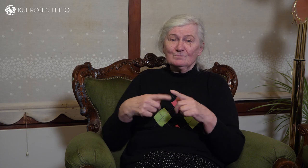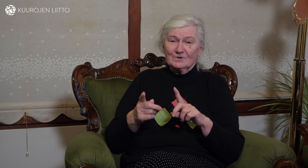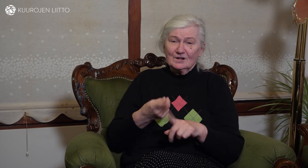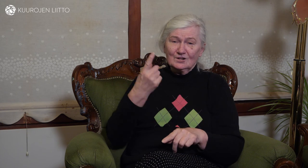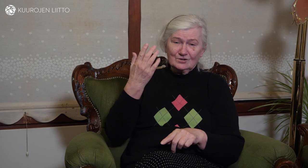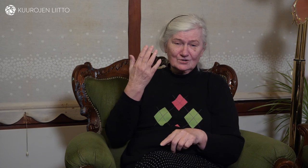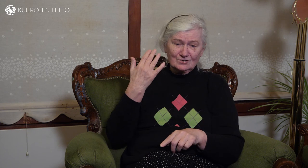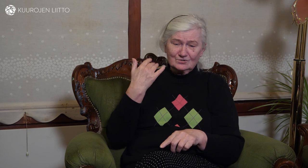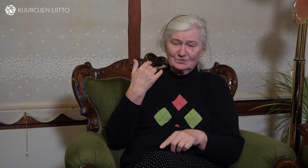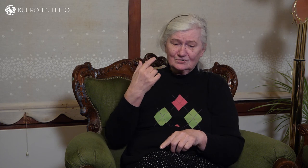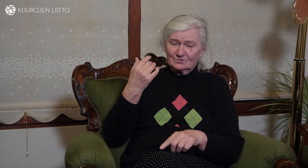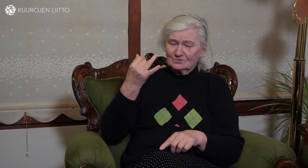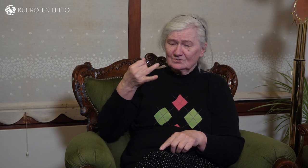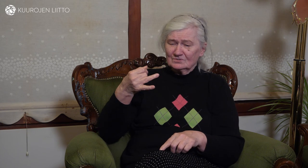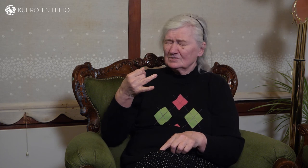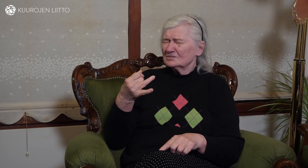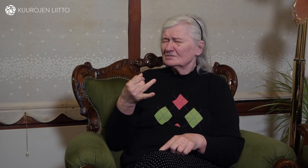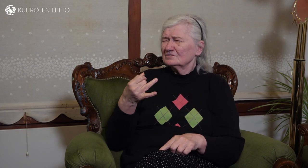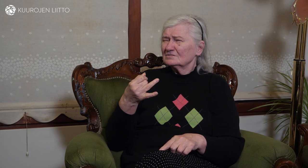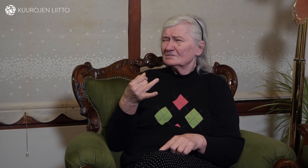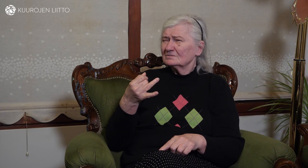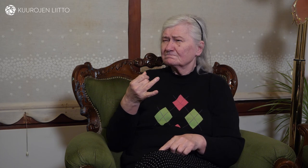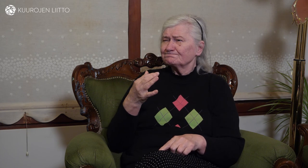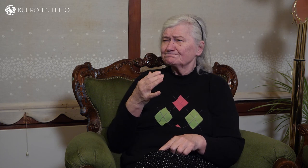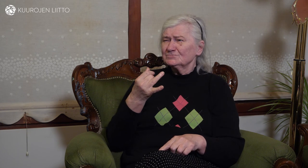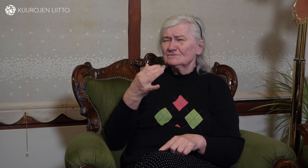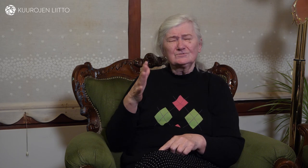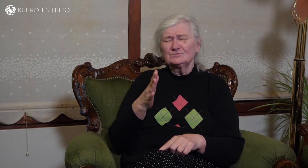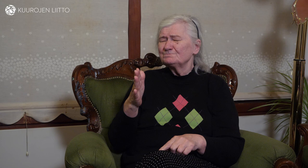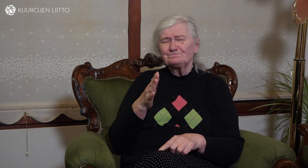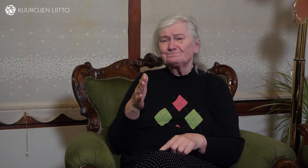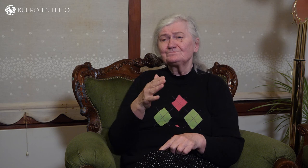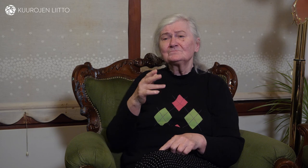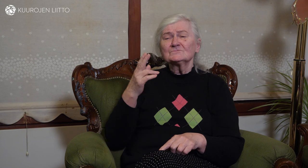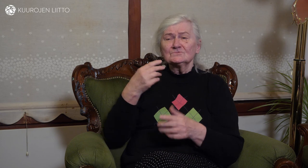Partiotoiminnan aloitin 70-luvun puolessavälissä.